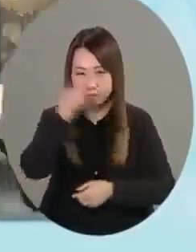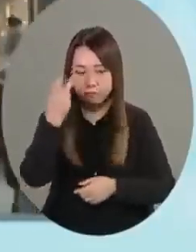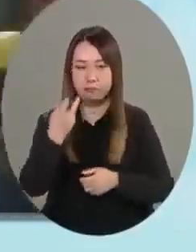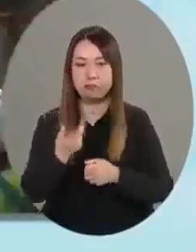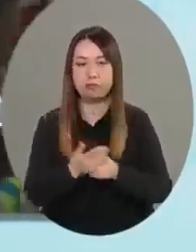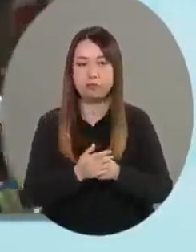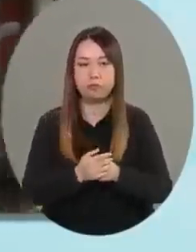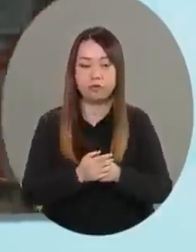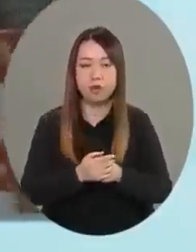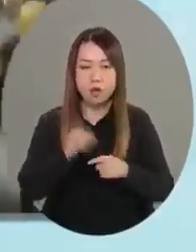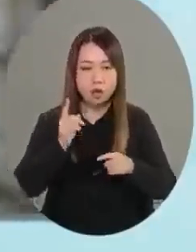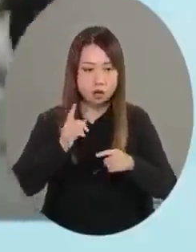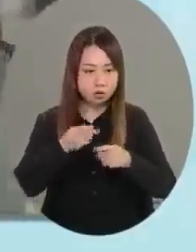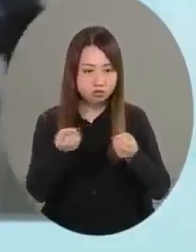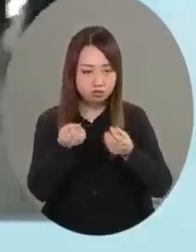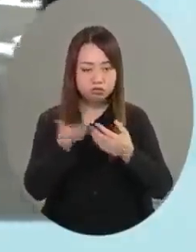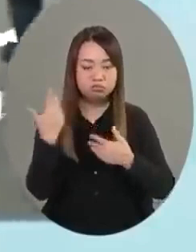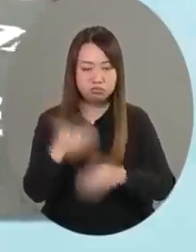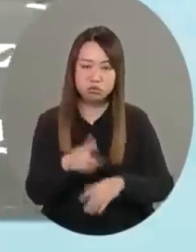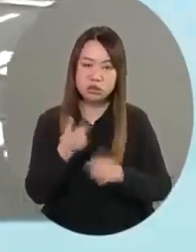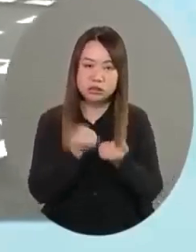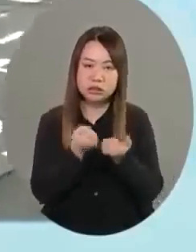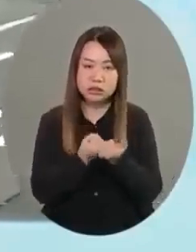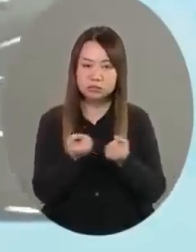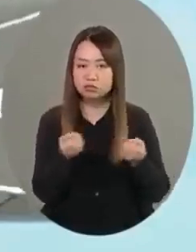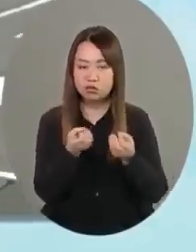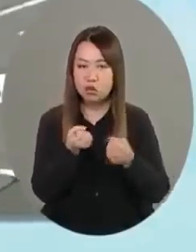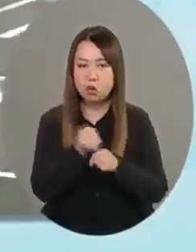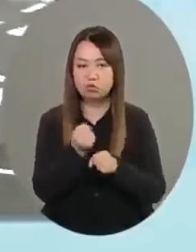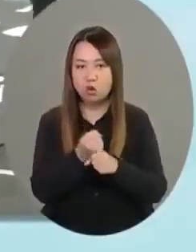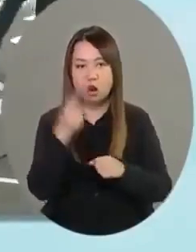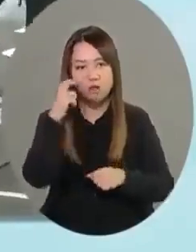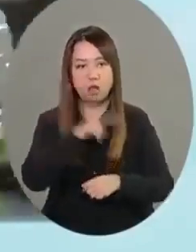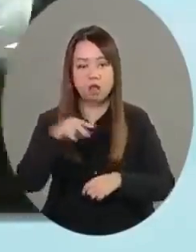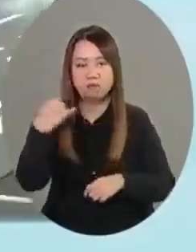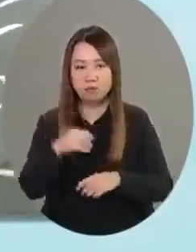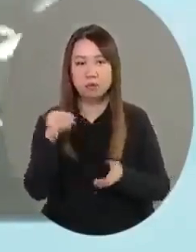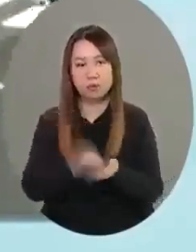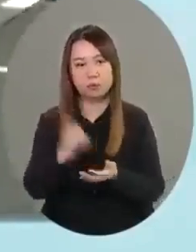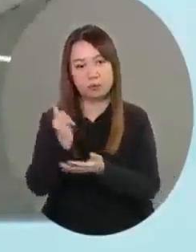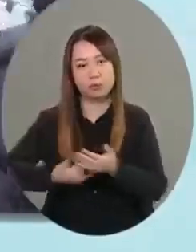和监警会讨论之后，未能就支持调查工作达成共识 决定退出现在的工作